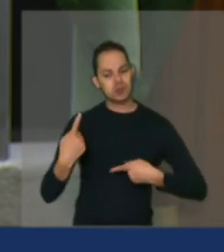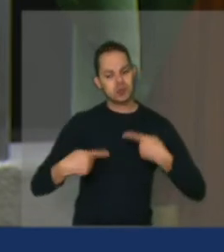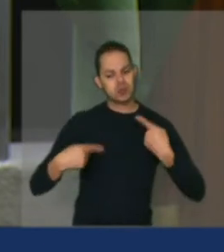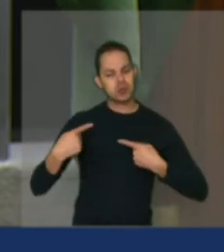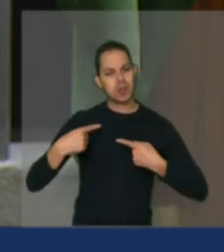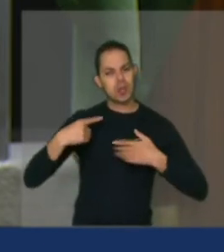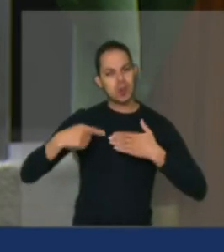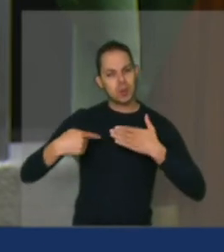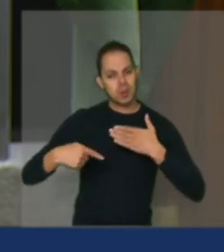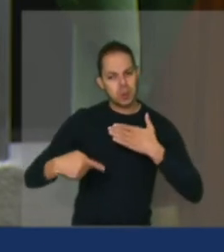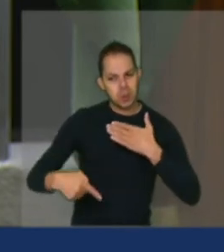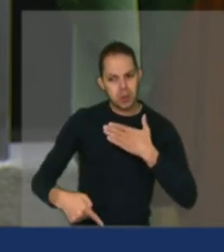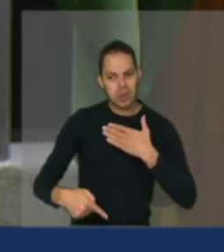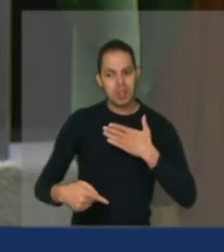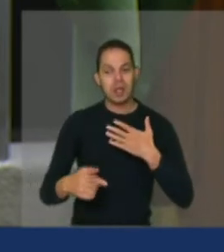ALTERNATIVAS. SE FOR ATÉ ... DE ABRIR PARA A CAPITALIZAÇÃ